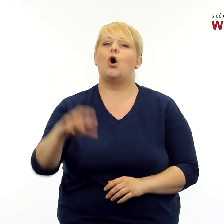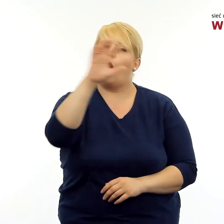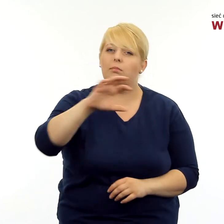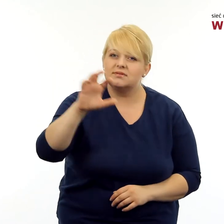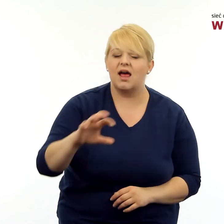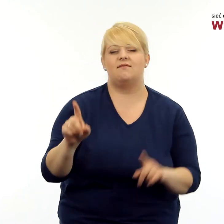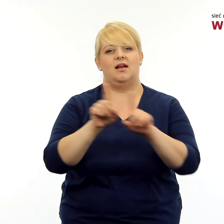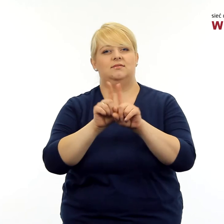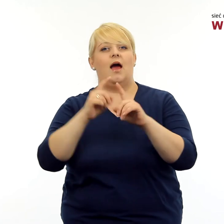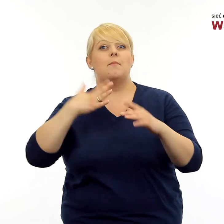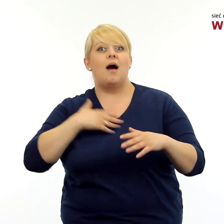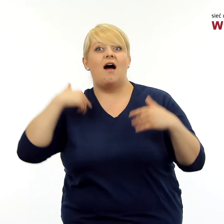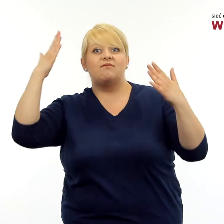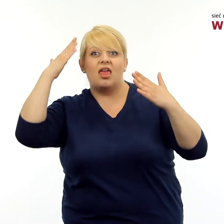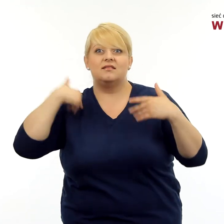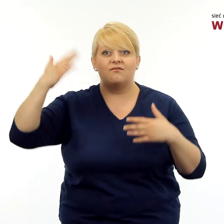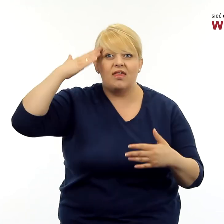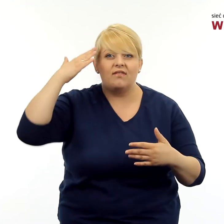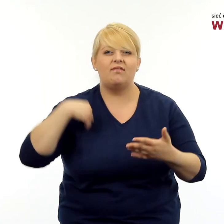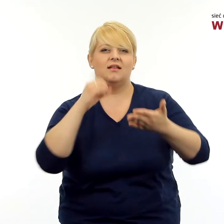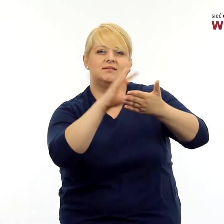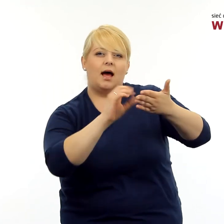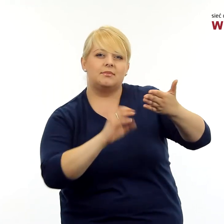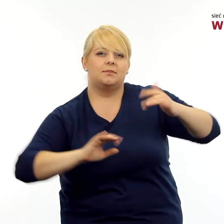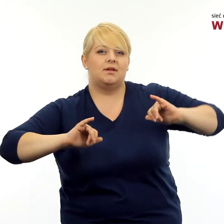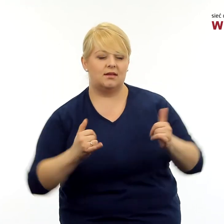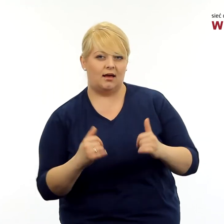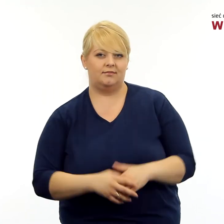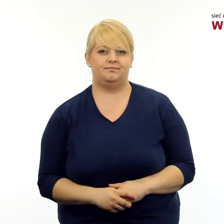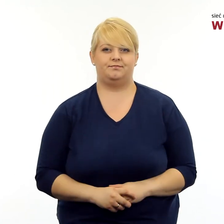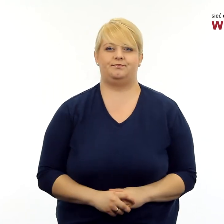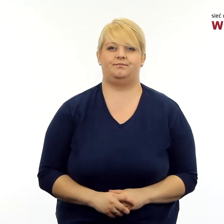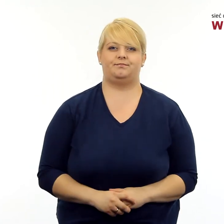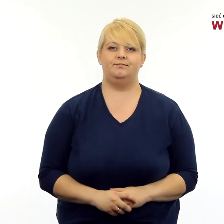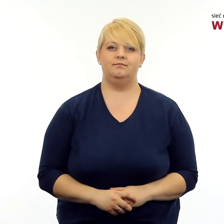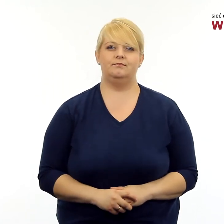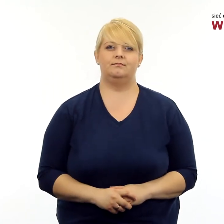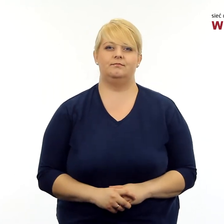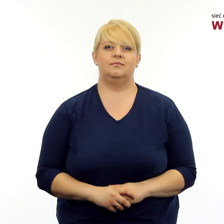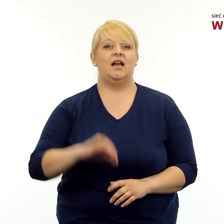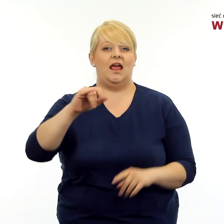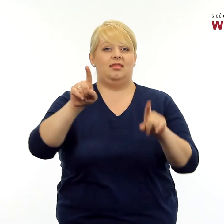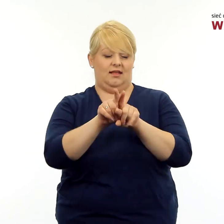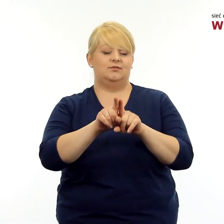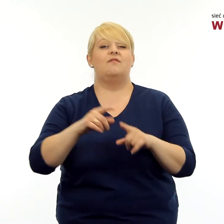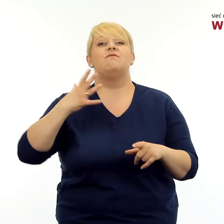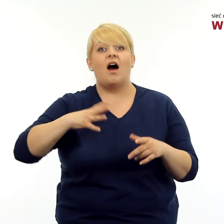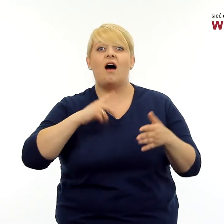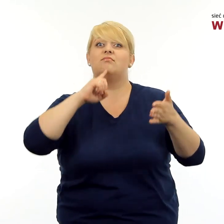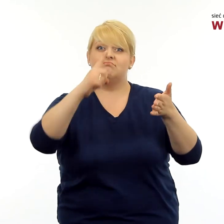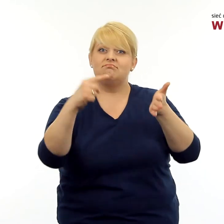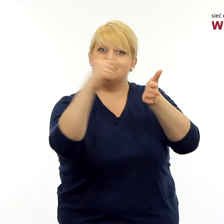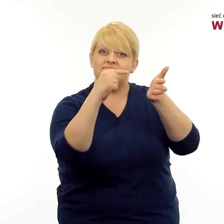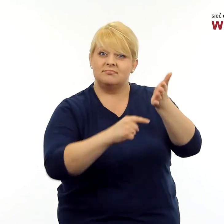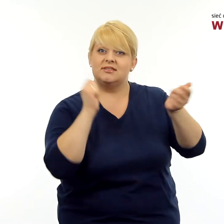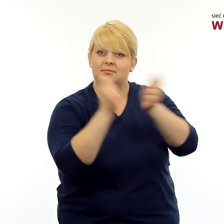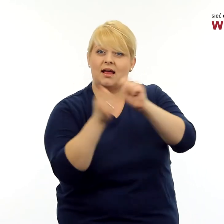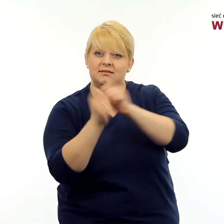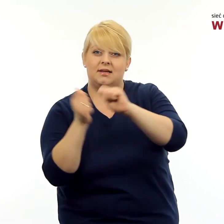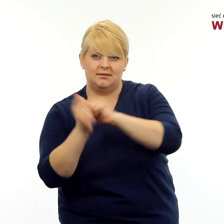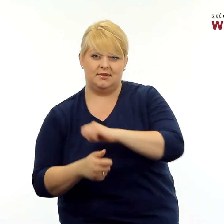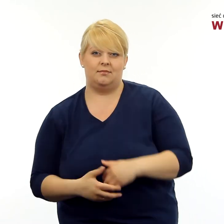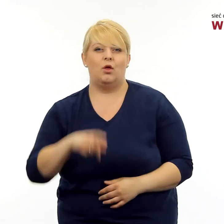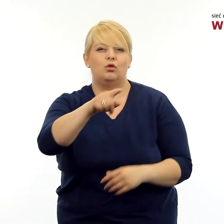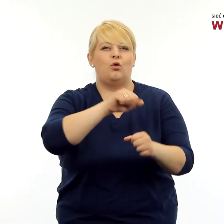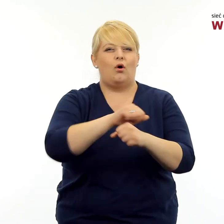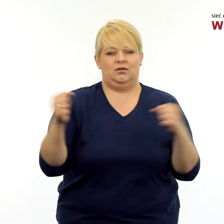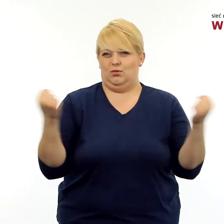opisywać zebraną wiedzę i rekomendować zmiany,